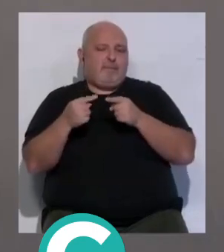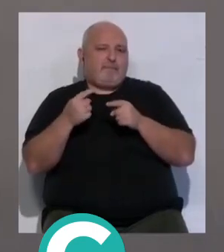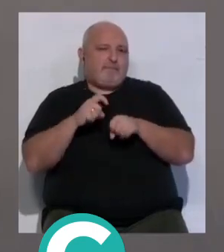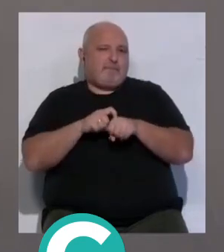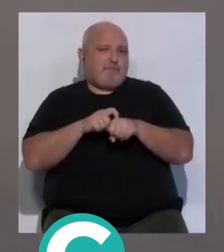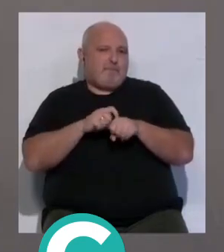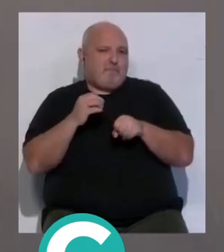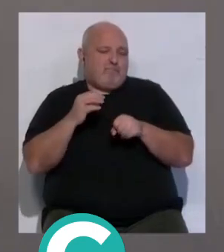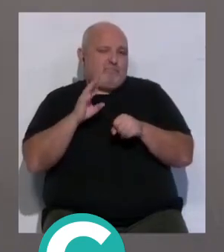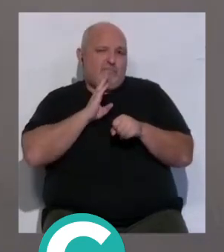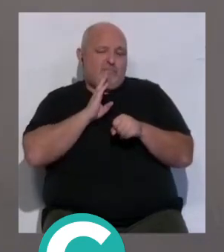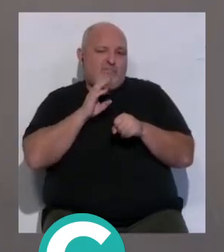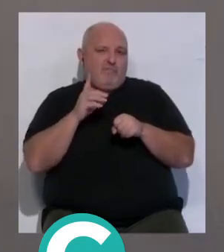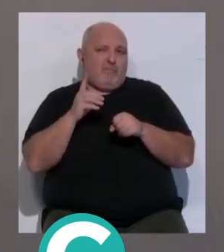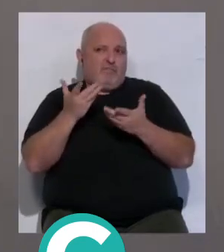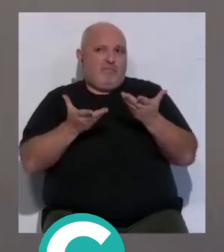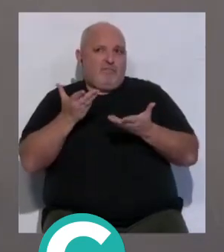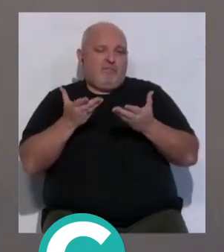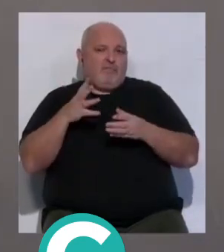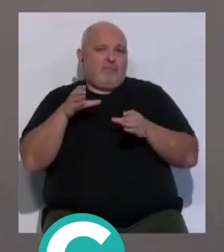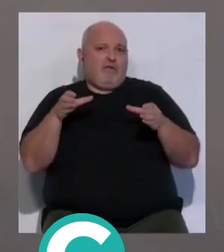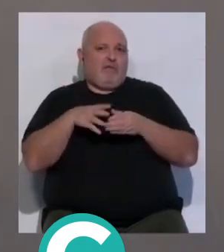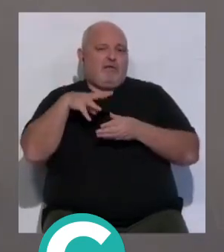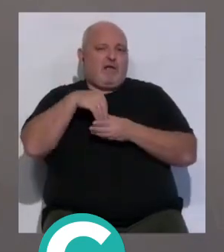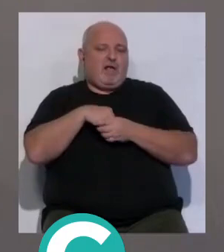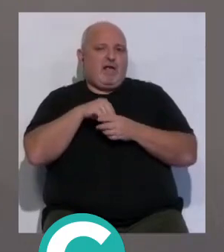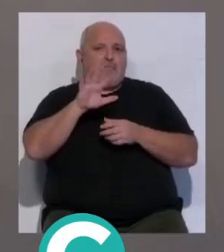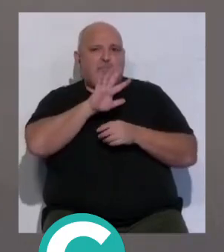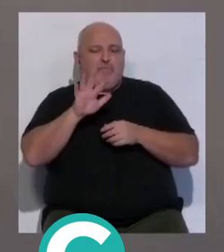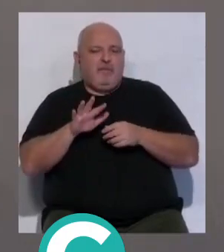equipo y ese futbolista que ahora está en tu plantilla había jugado en ese equipo entonces